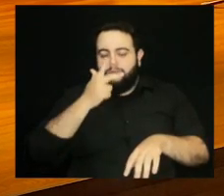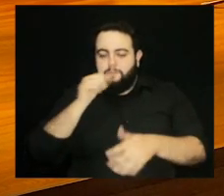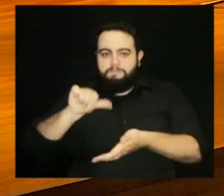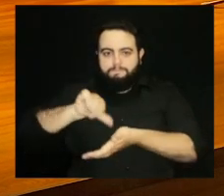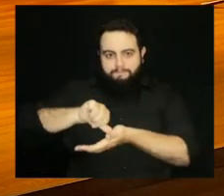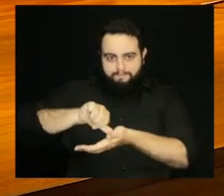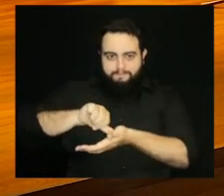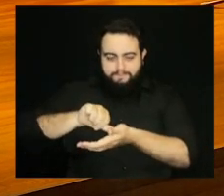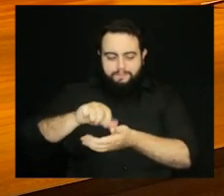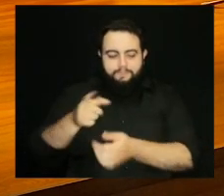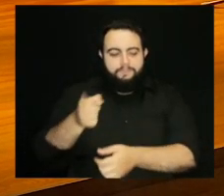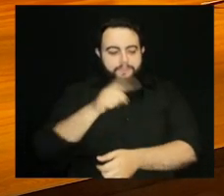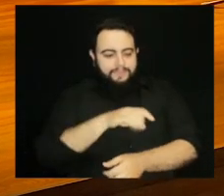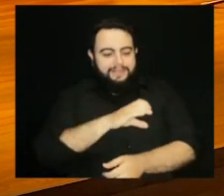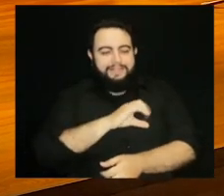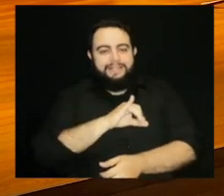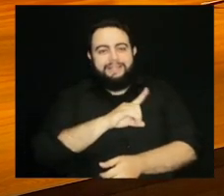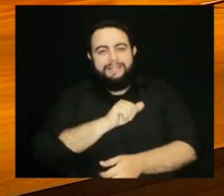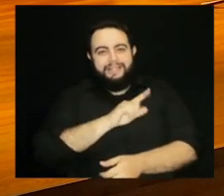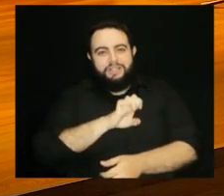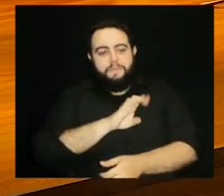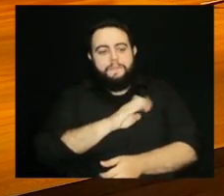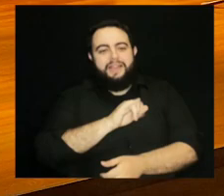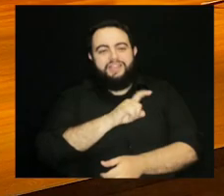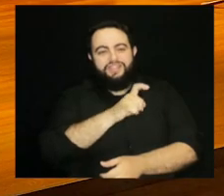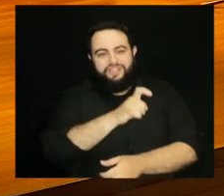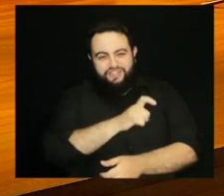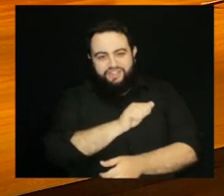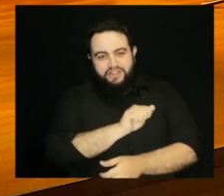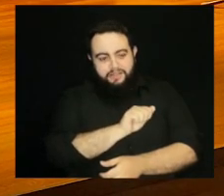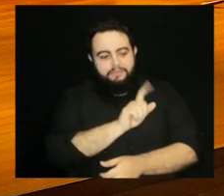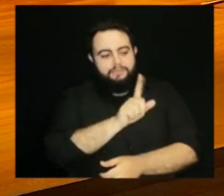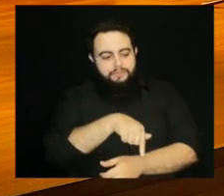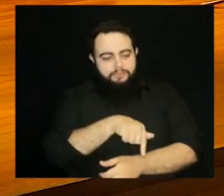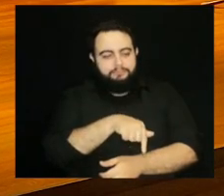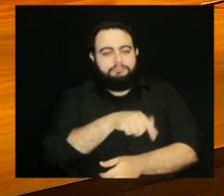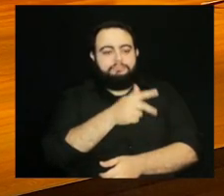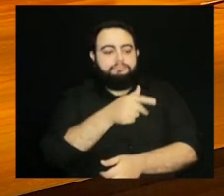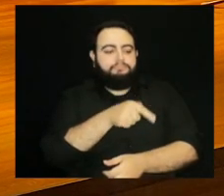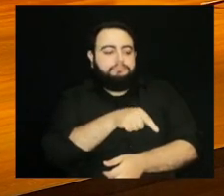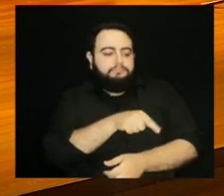que é onde é a cidade baixa. Então sonho de todo mundo da Cidade Baixa era subir na vida